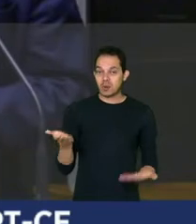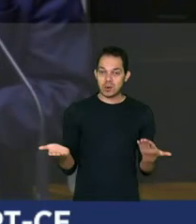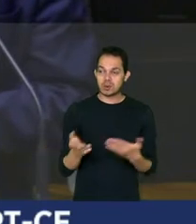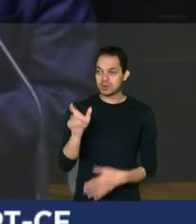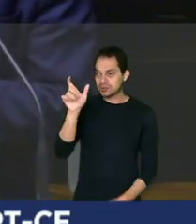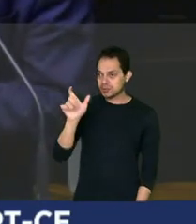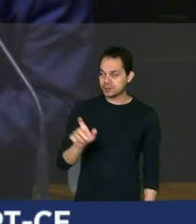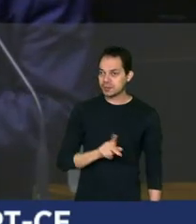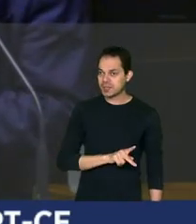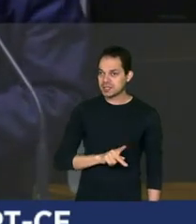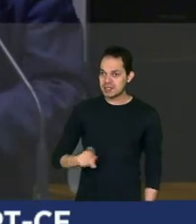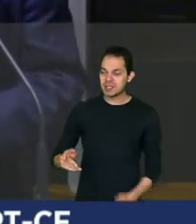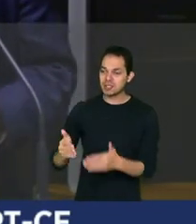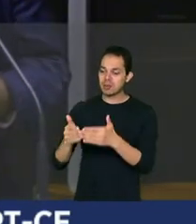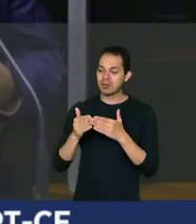TOCANTINS QUE PRESIDE ESSA SESSÃO. É QUE A MATÉRIA